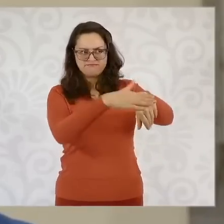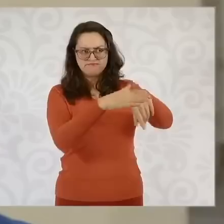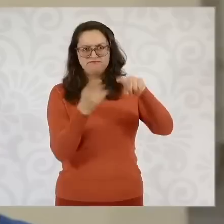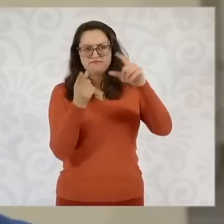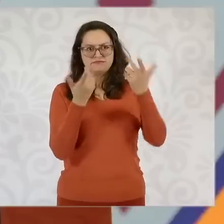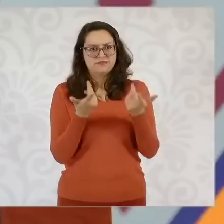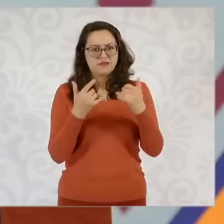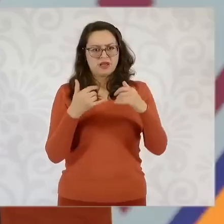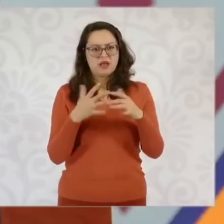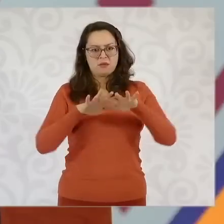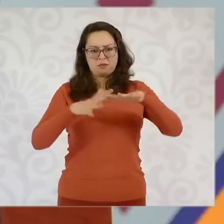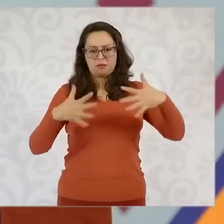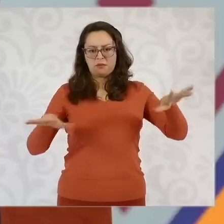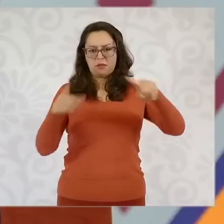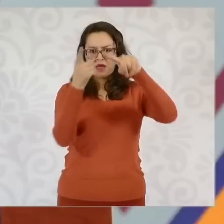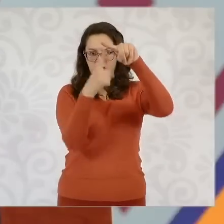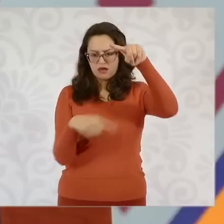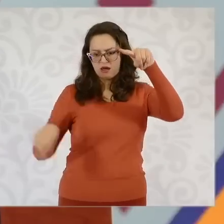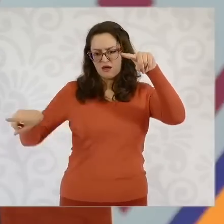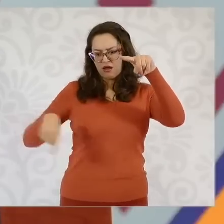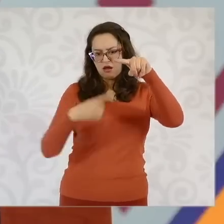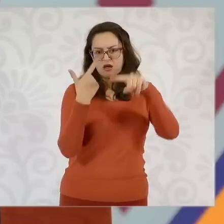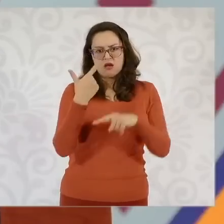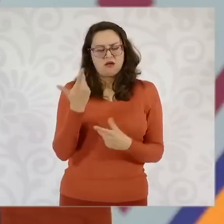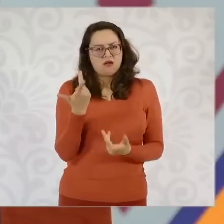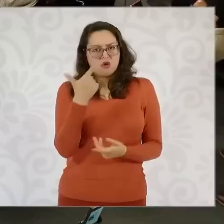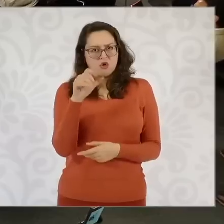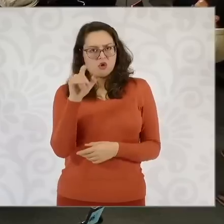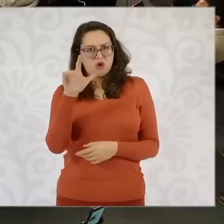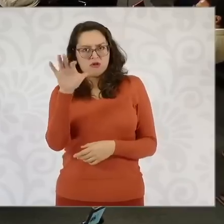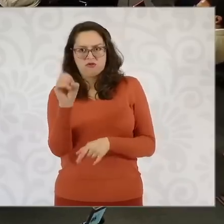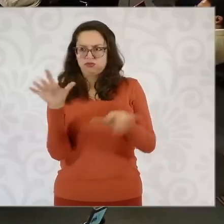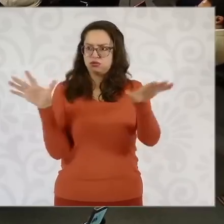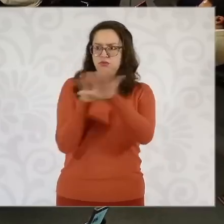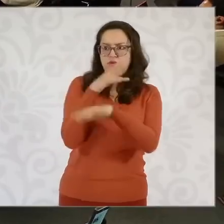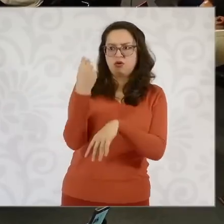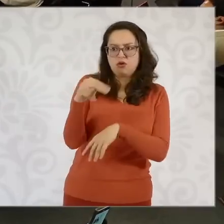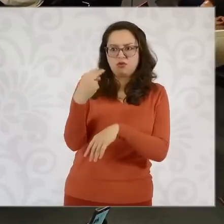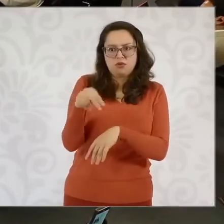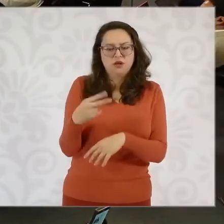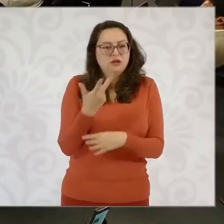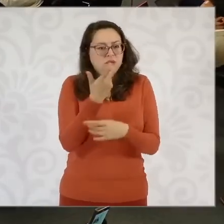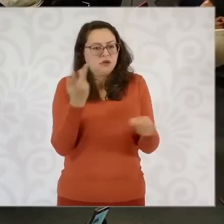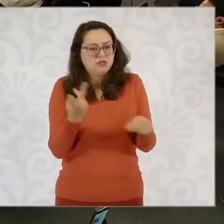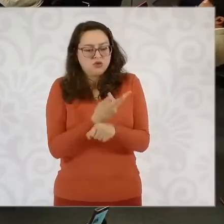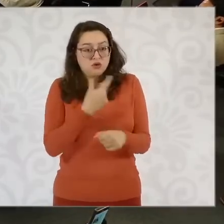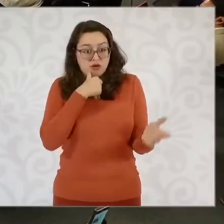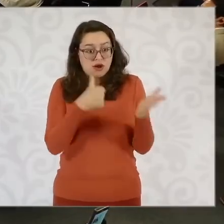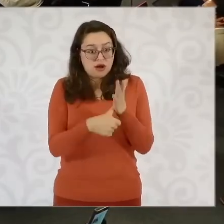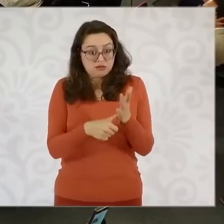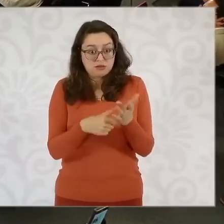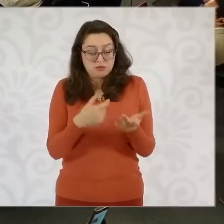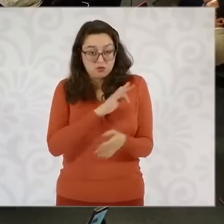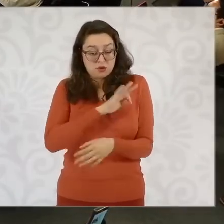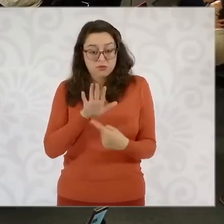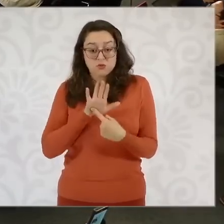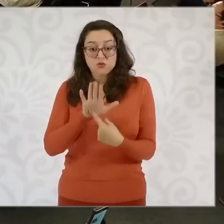primera carta no sé si la tendrá si no la pudiera compartir presidente a ver si tienen esa y la que